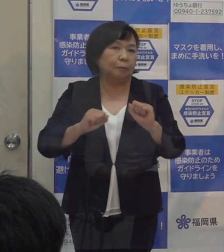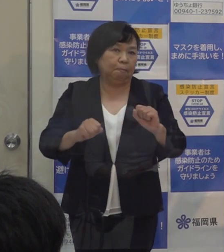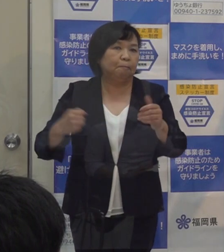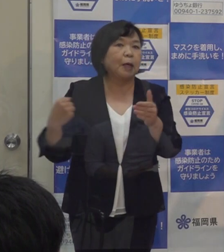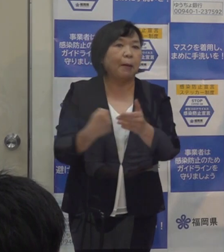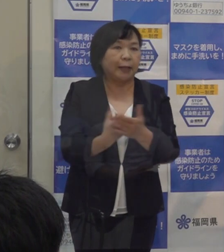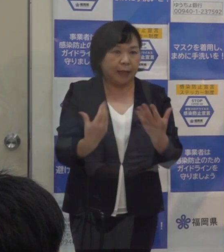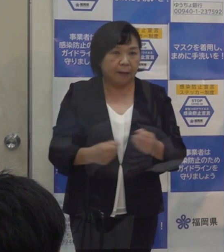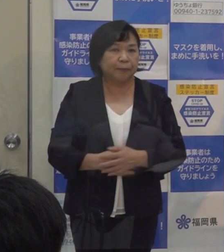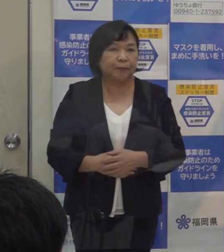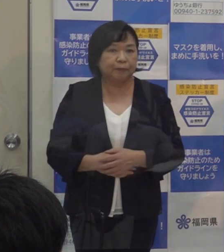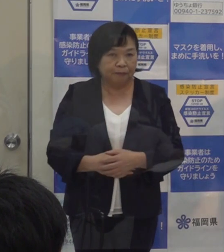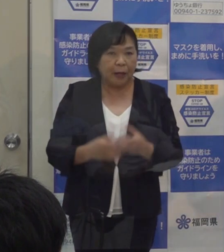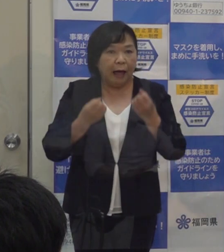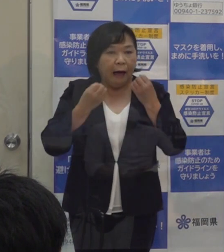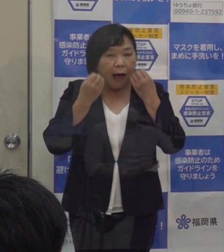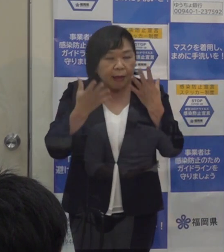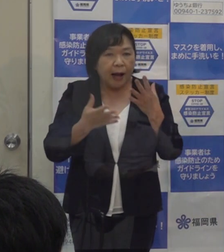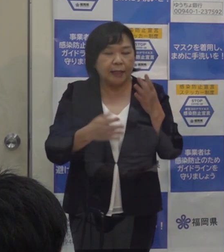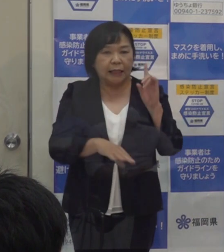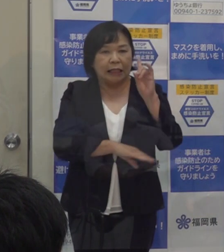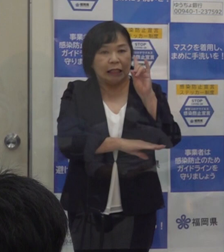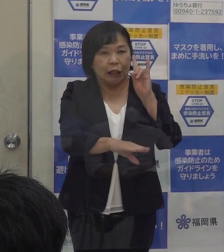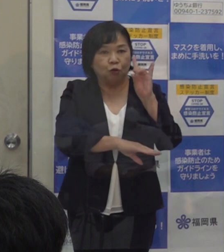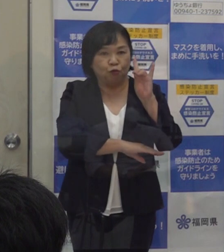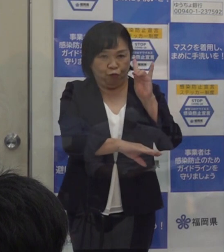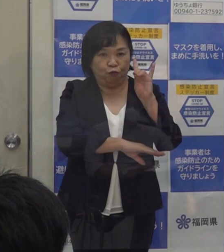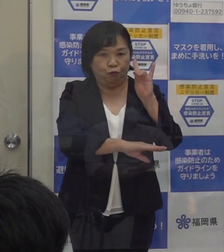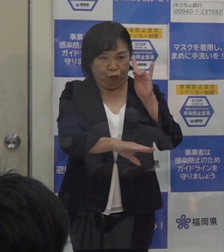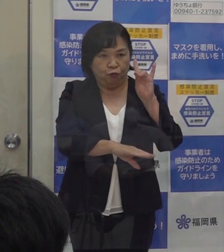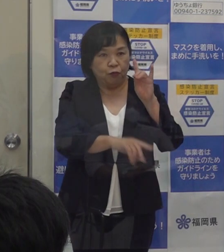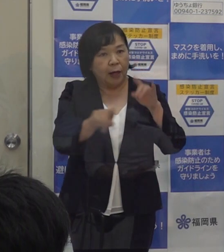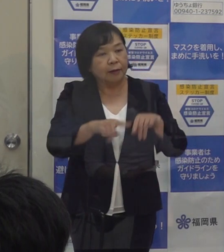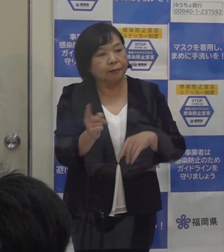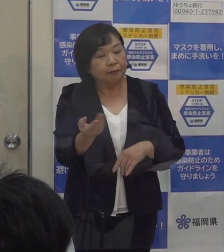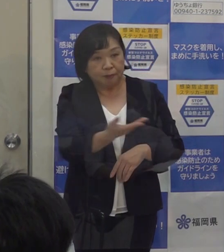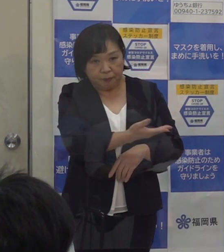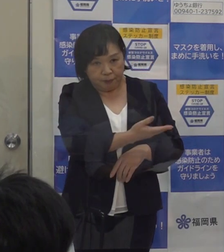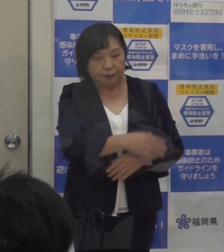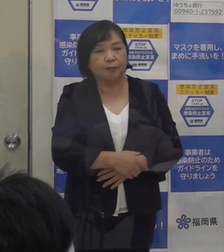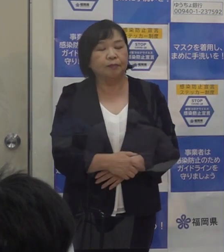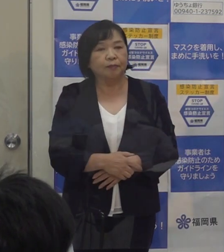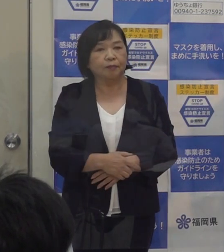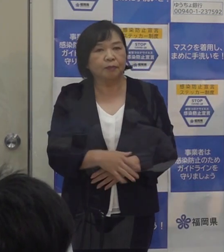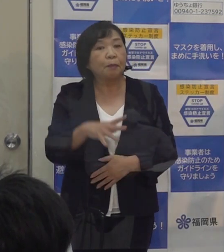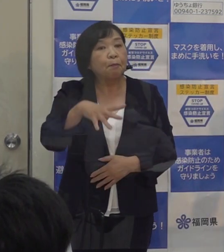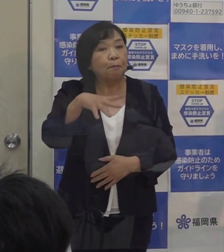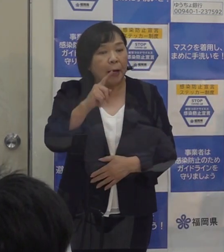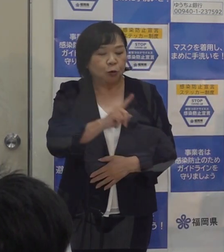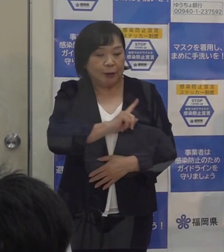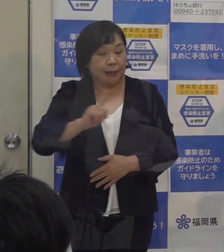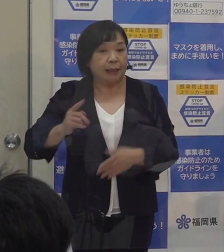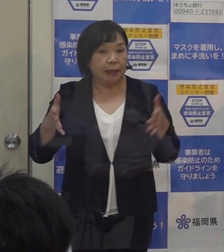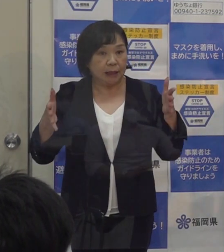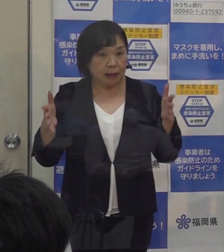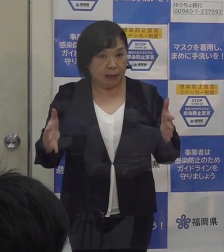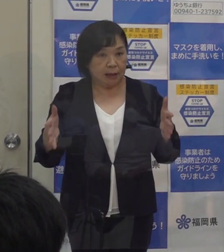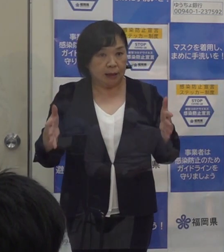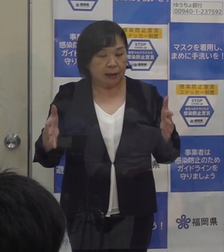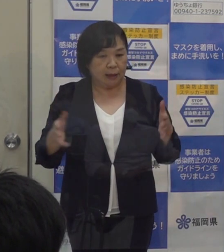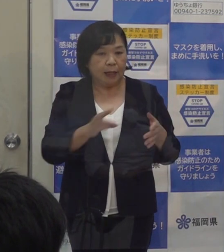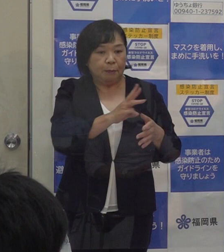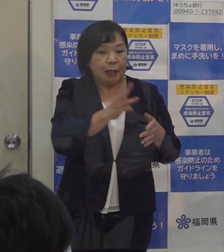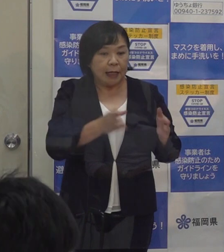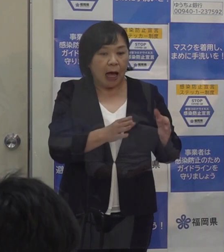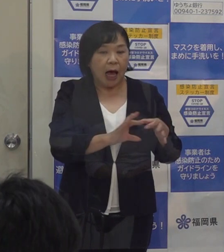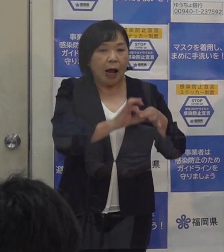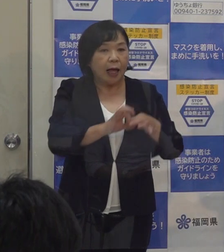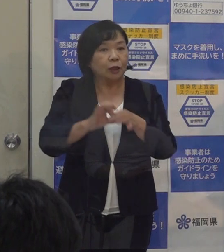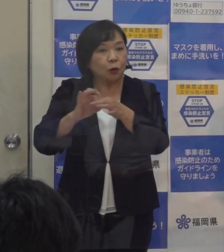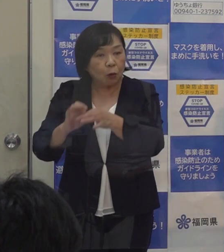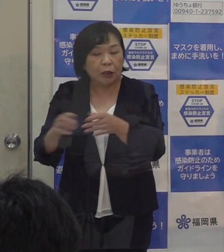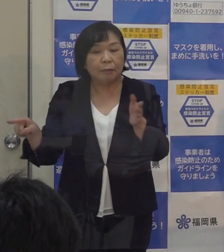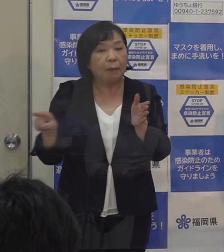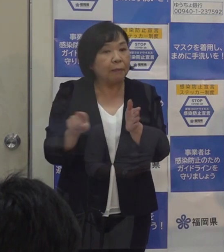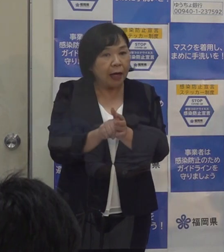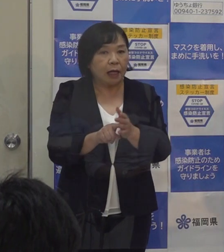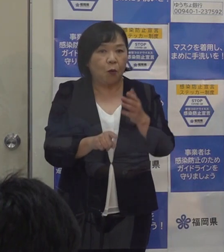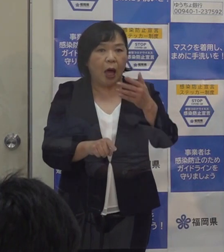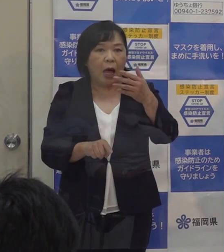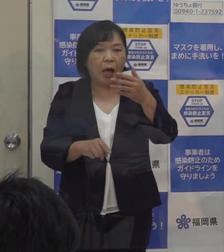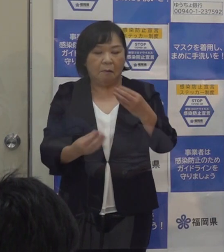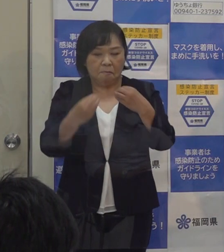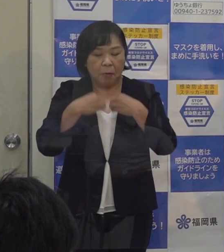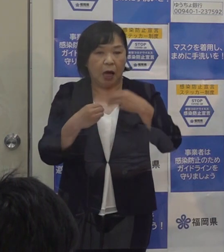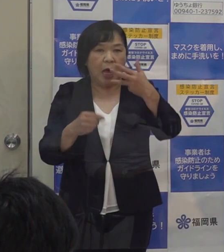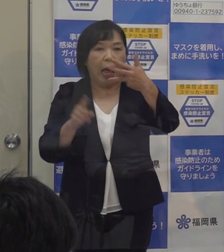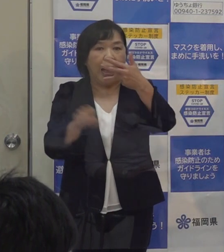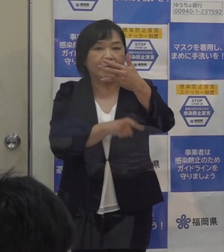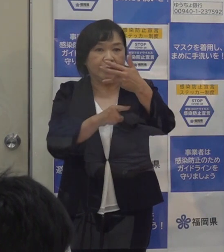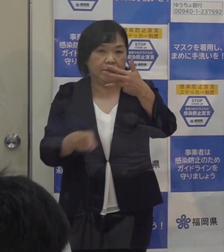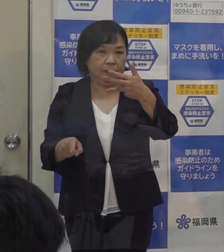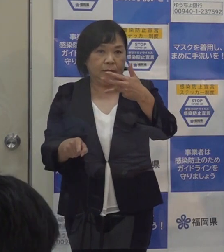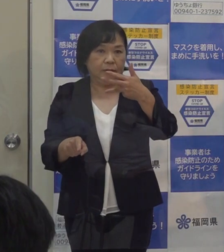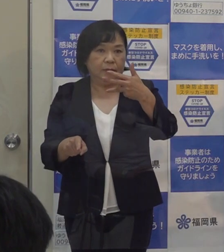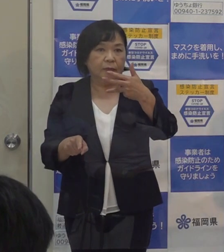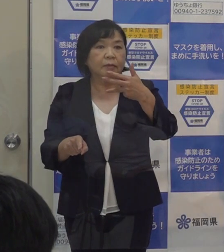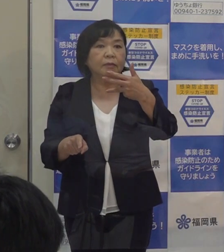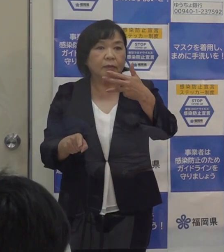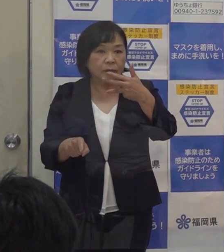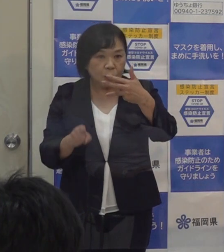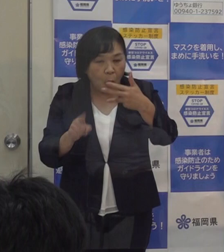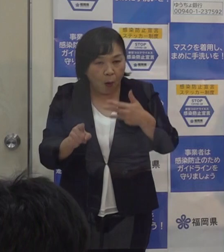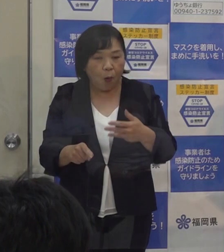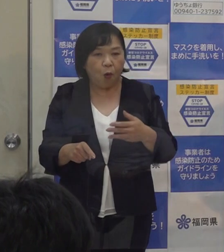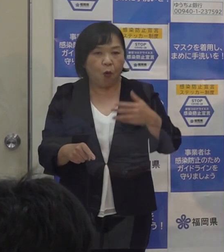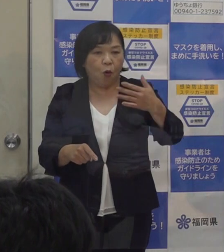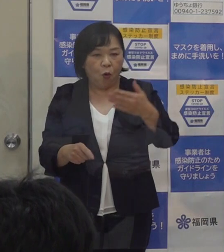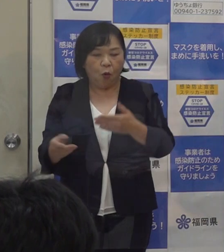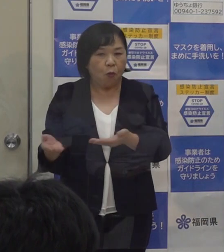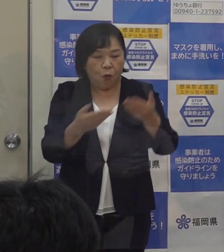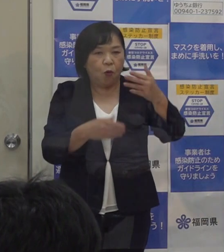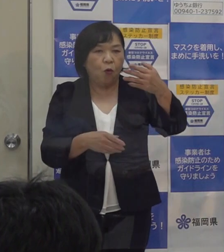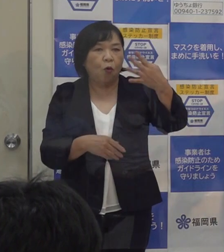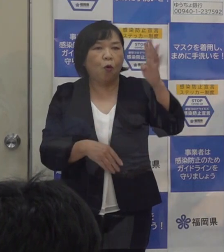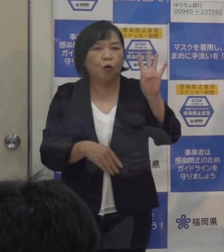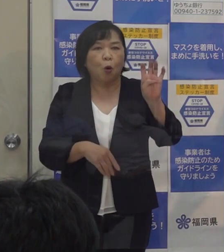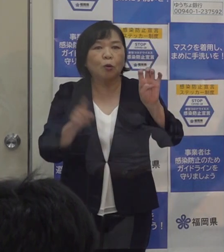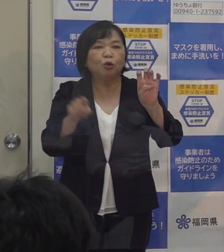この新しい基準の中身ですが まずは 今までは１日当たりの感染者数が３日連続８人となっていましたが ４０人という数字に上げています